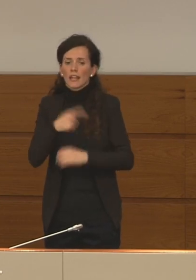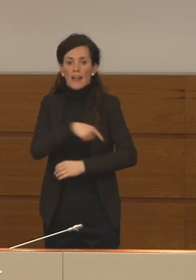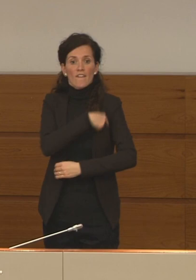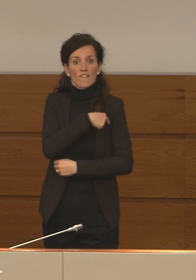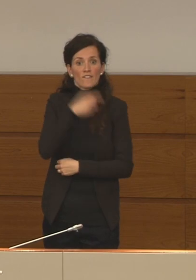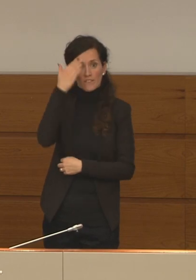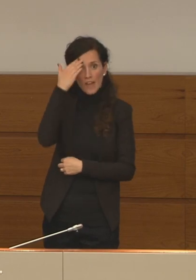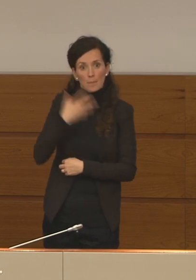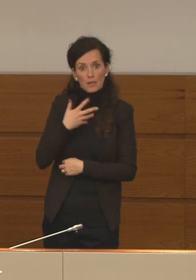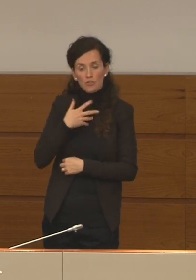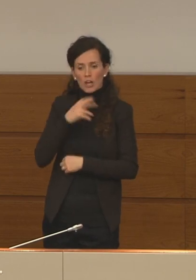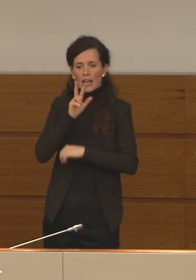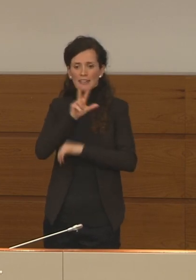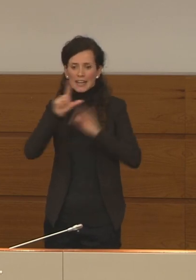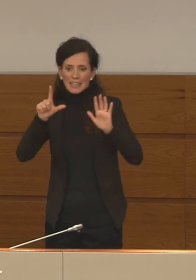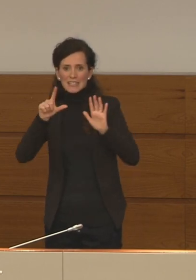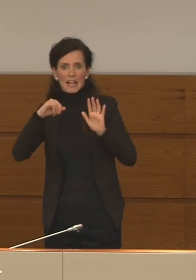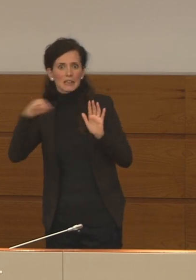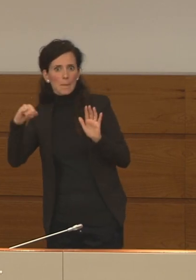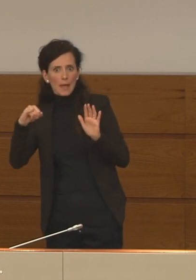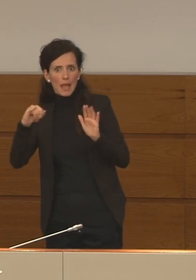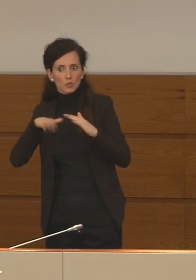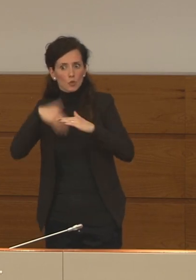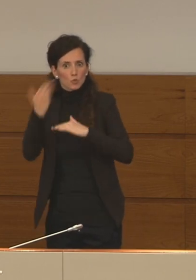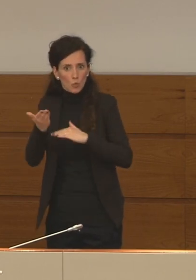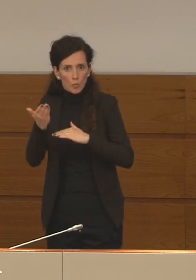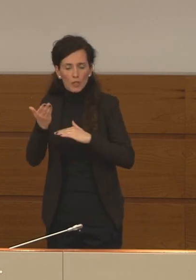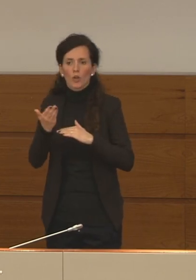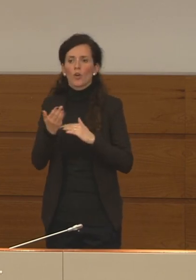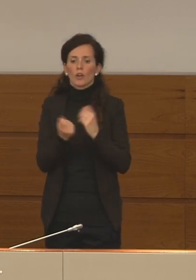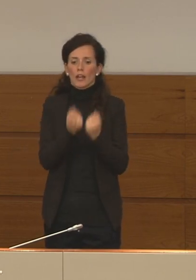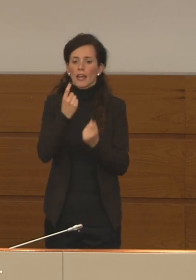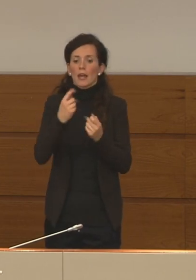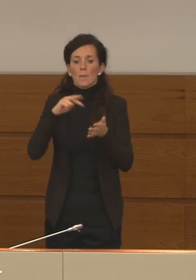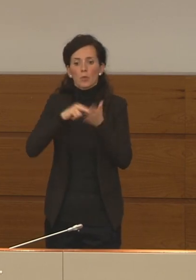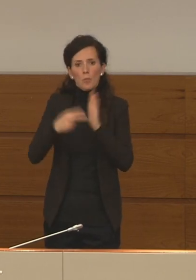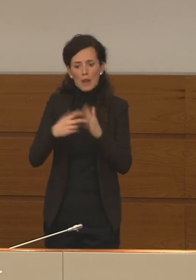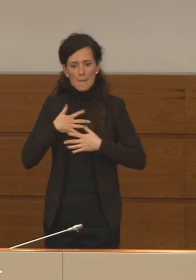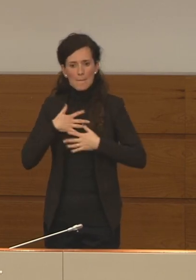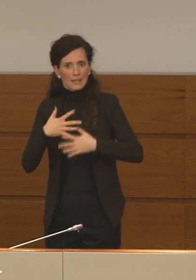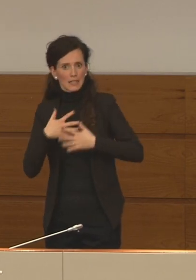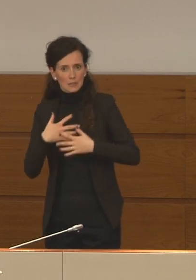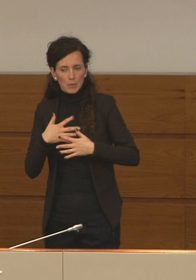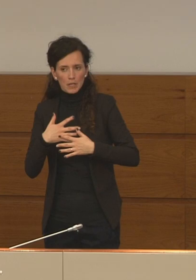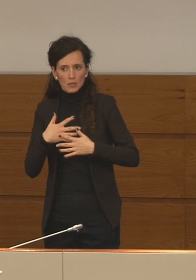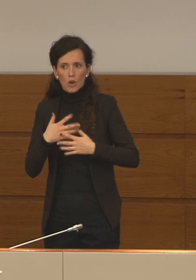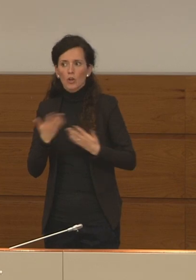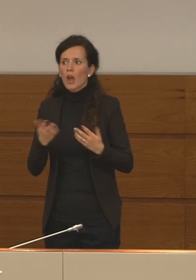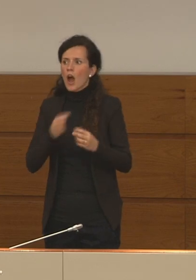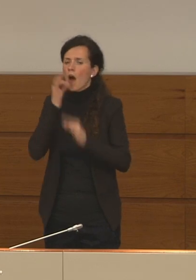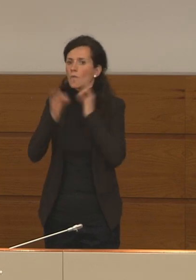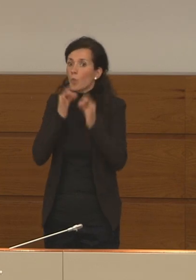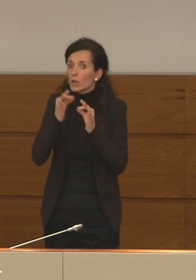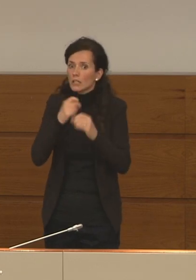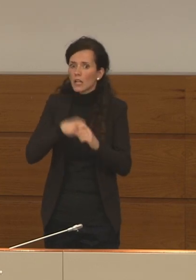superiore a 37,5°, avere una sintomatologia tussigena, avere dispnea non necessariamente vuol dire avere coronavirus, vuol dire avere una